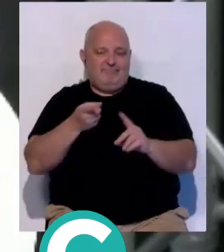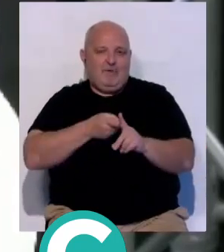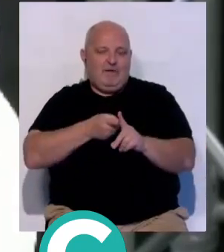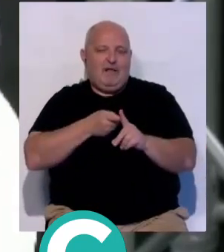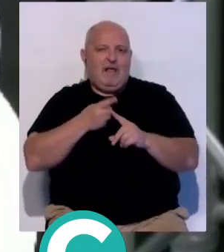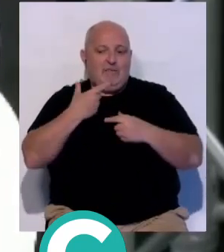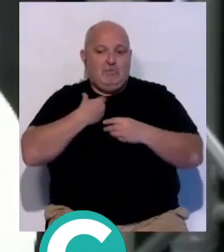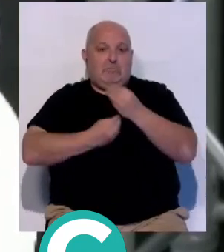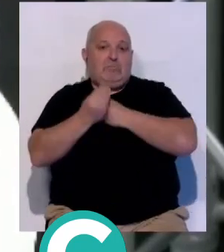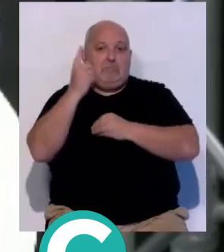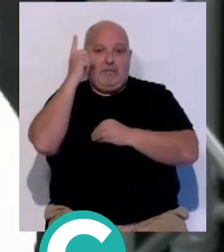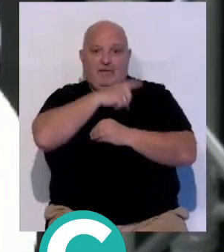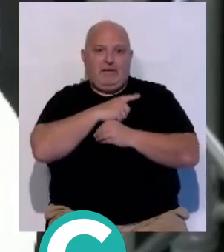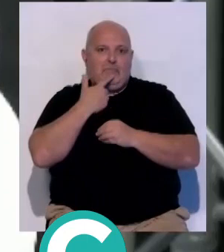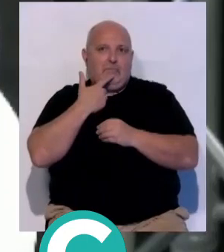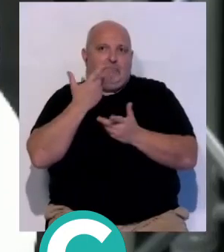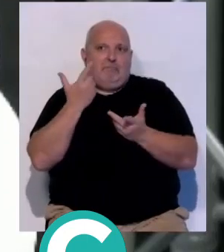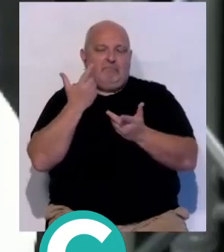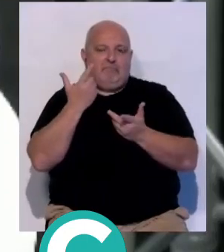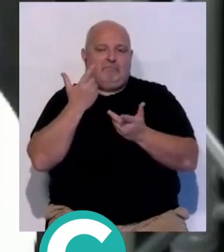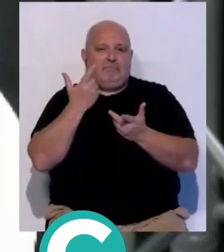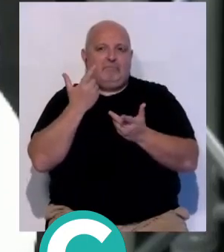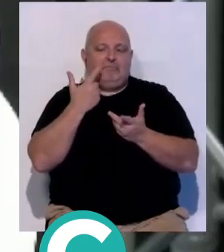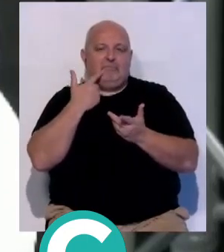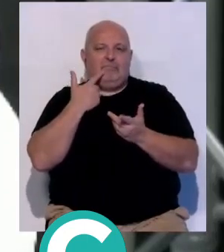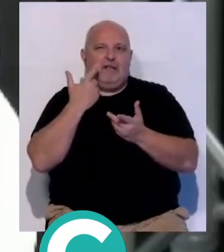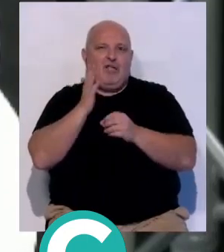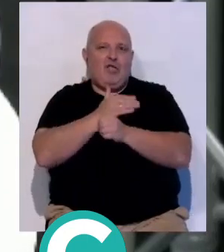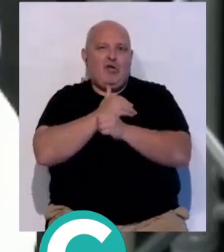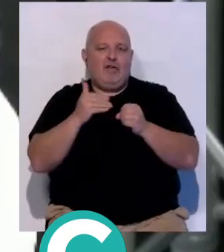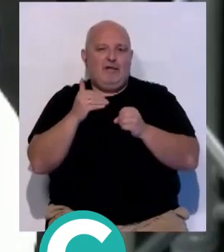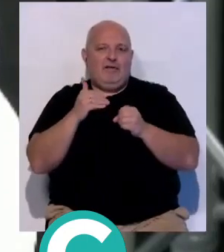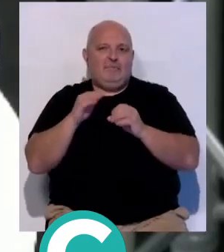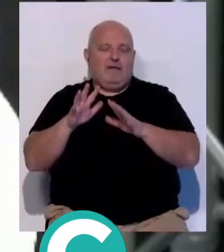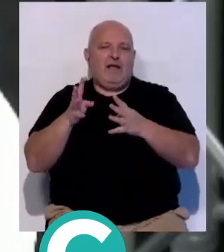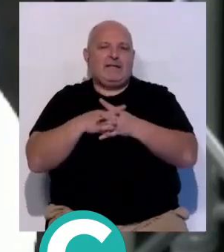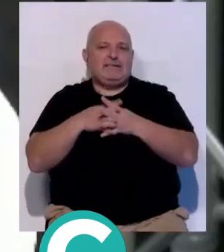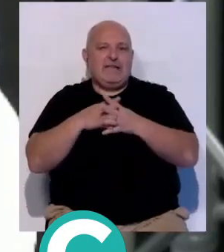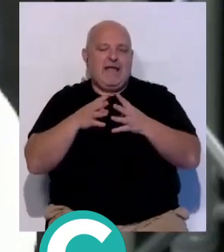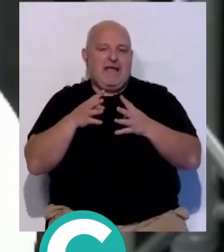y no digo que sea que es donde dicen la zona de Castilla la Mancha donde se tiene un lenguaje